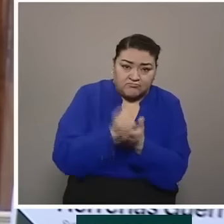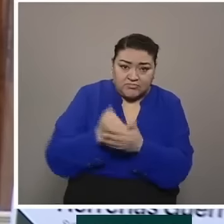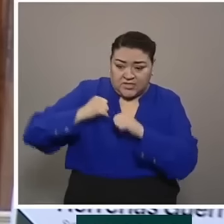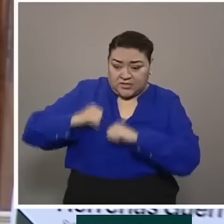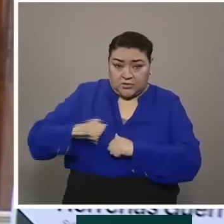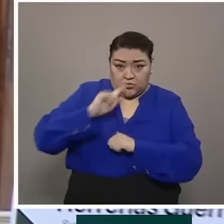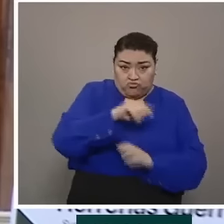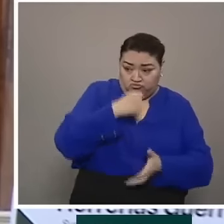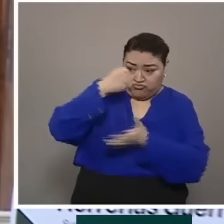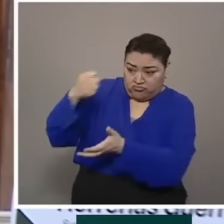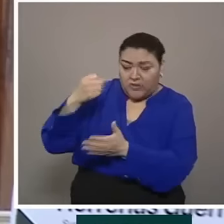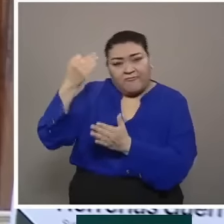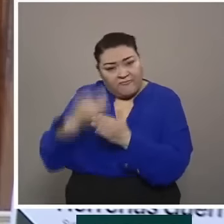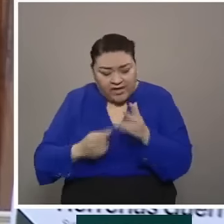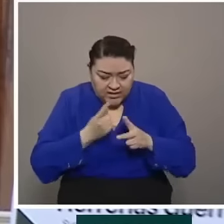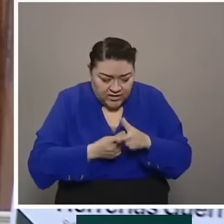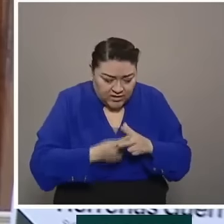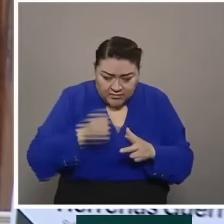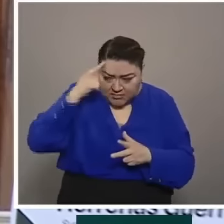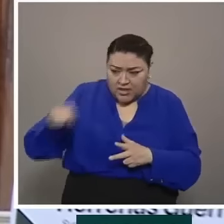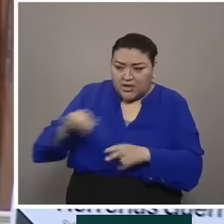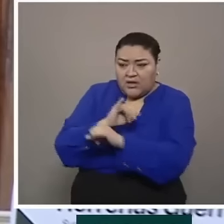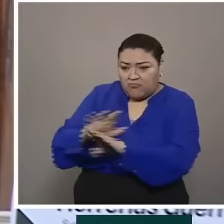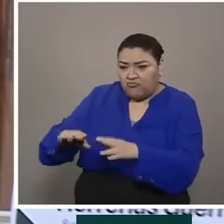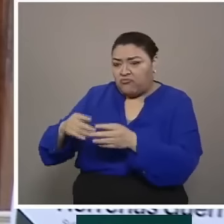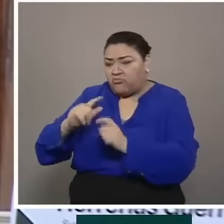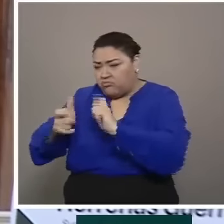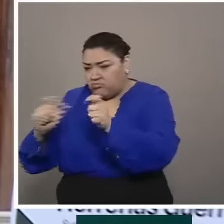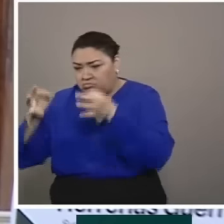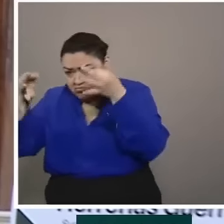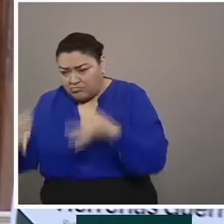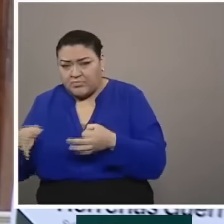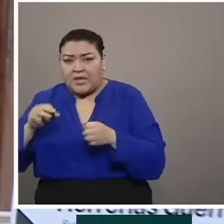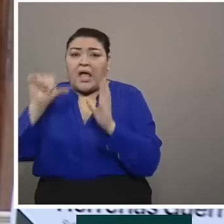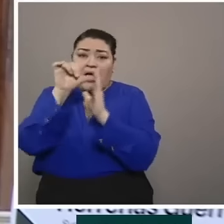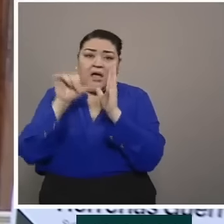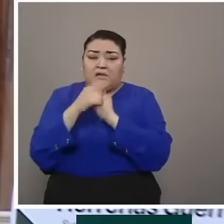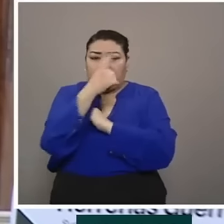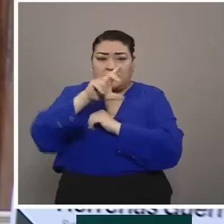que se empleen con transparencia, honradez, como lo ordena el artículo 134 constitucional,